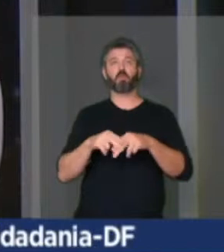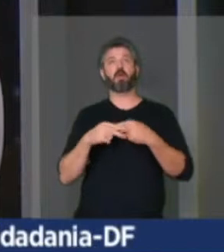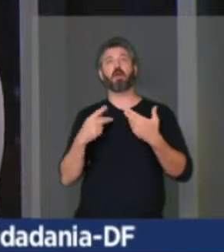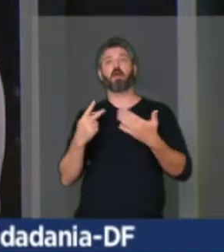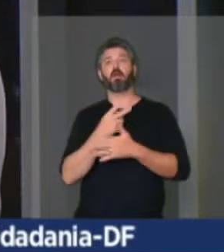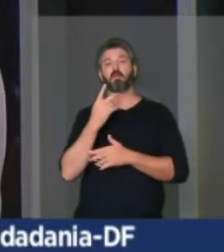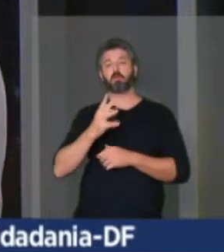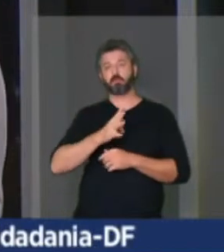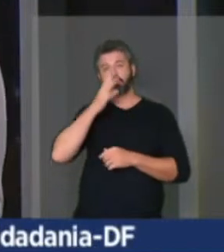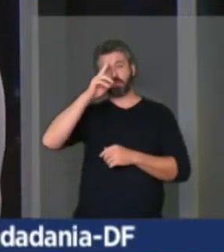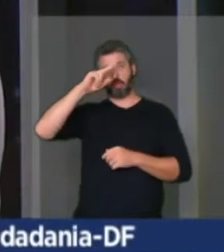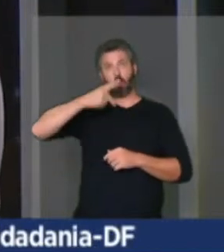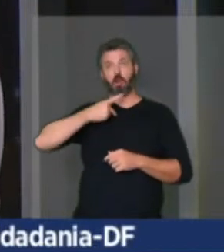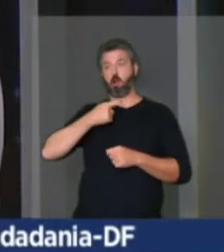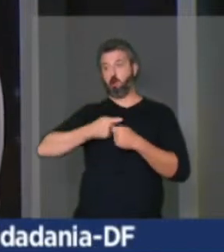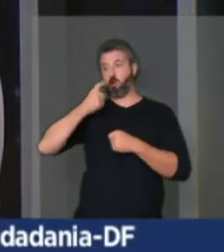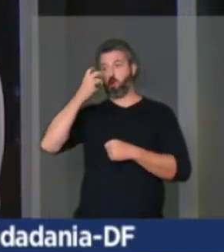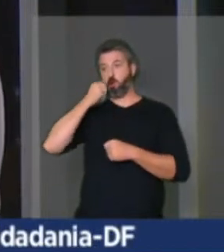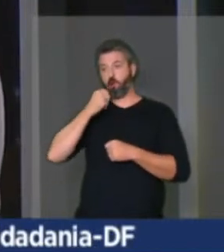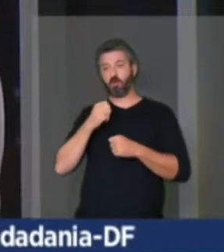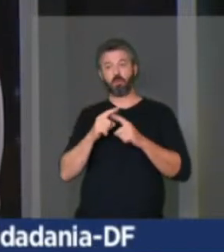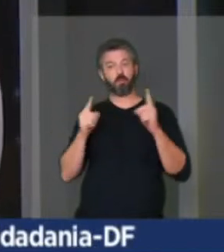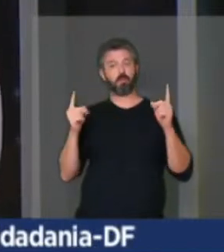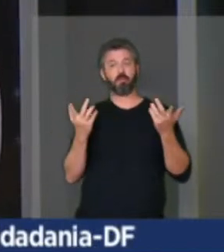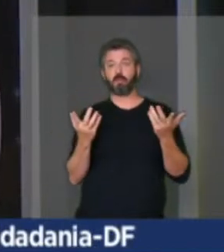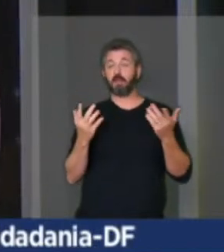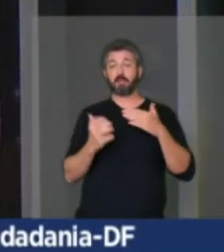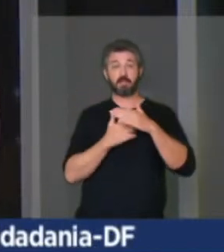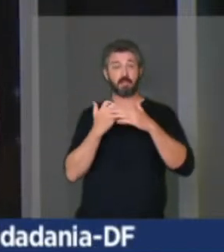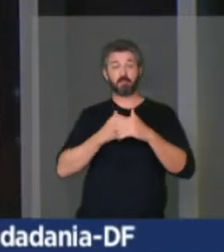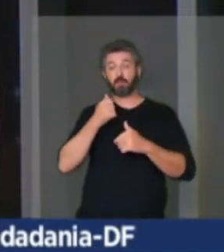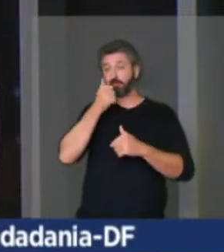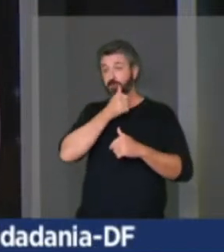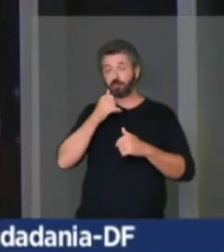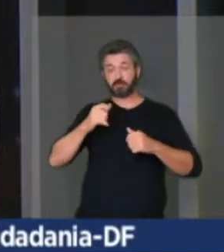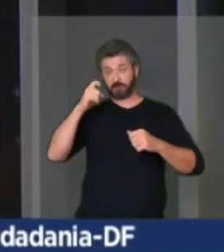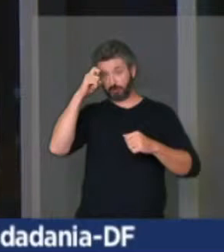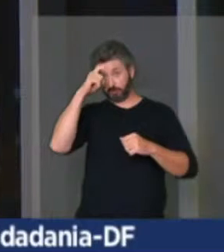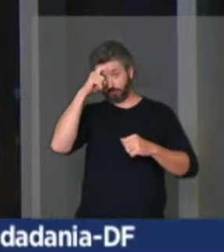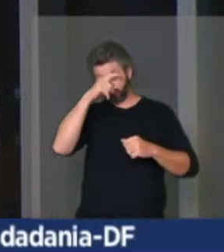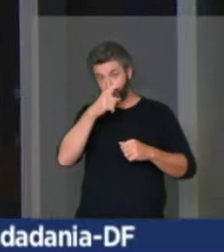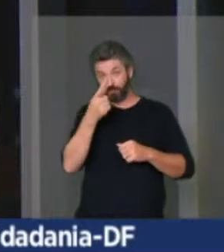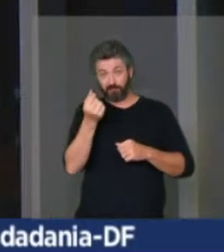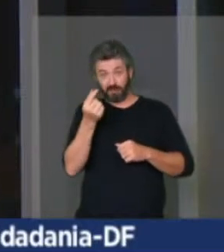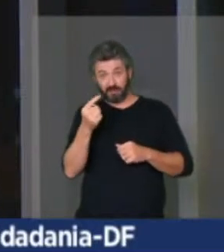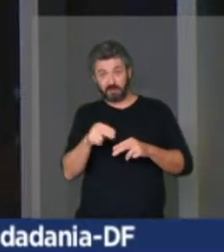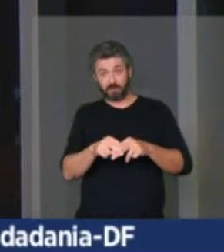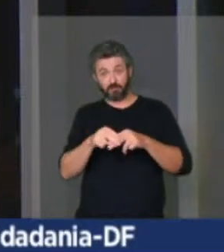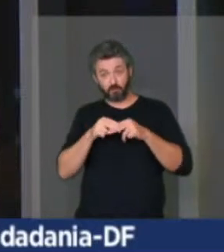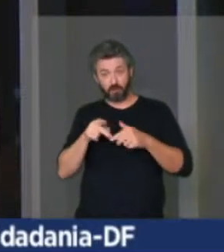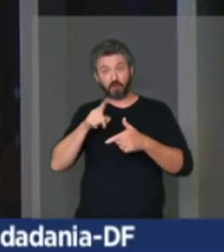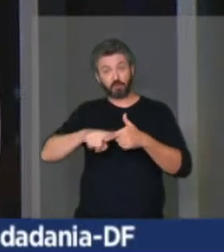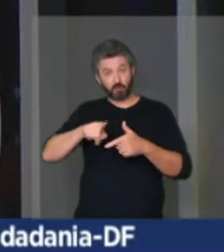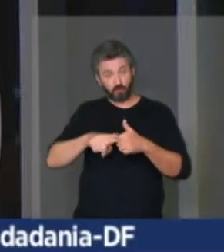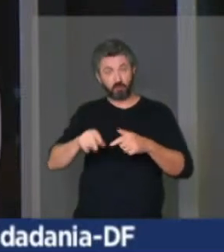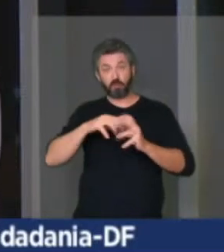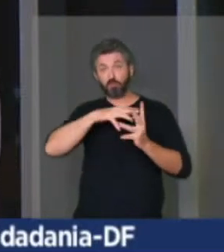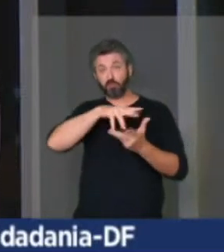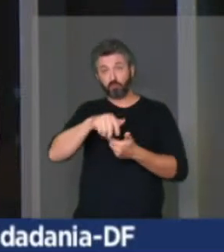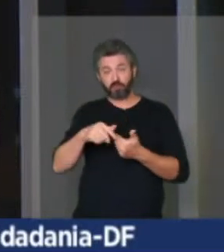SOFRENDO SÉRIAS DIFICULDADES FINANCEIRAS EM DECORRÊNCIA DA CRISE MUNDIAL CAUSADA PELO COVID-19. E QUE É UM CENÁRIO QUE NÃO É AINDA CONFORTÁVEL PARA A RETOMADA DO